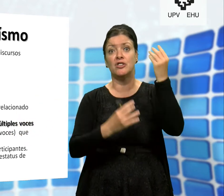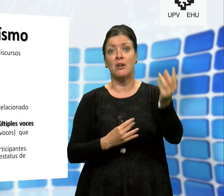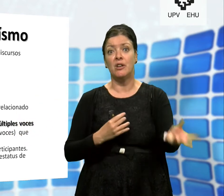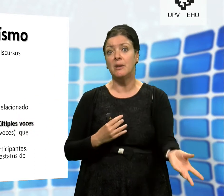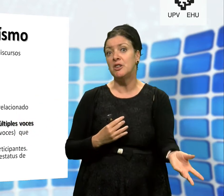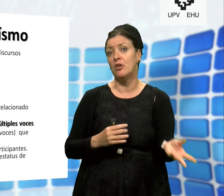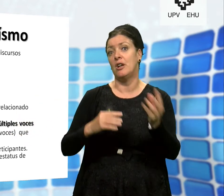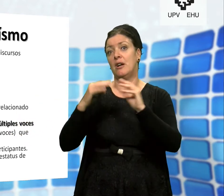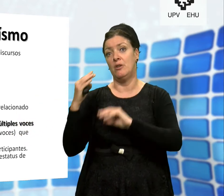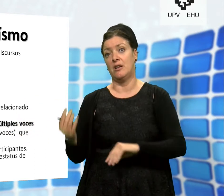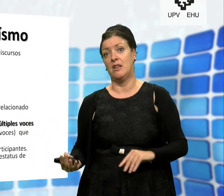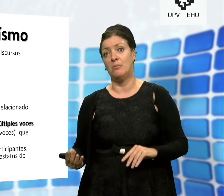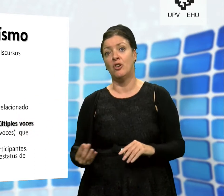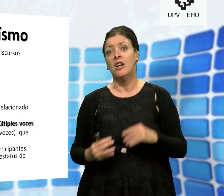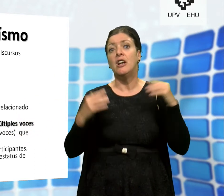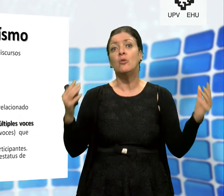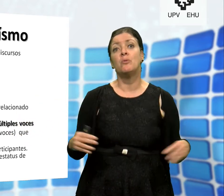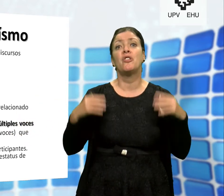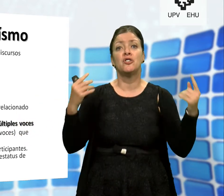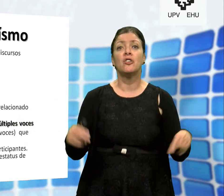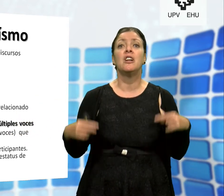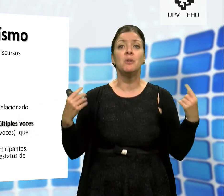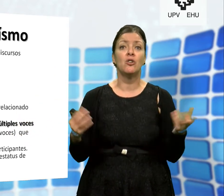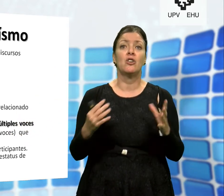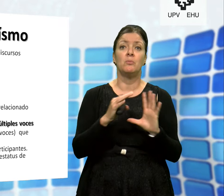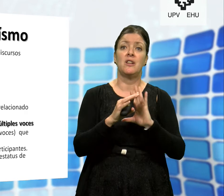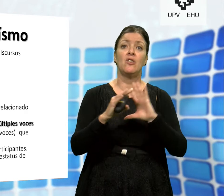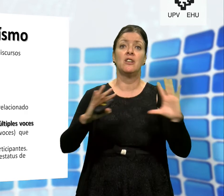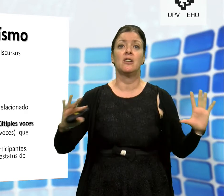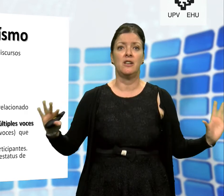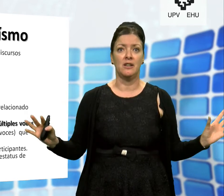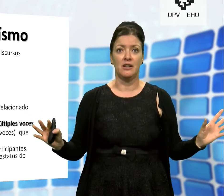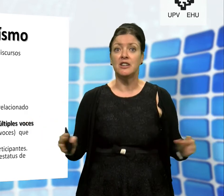ahora en emisor, ahora en receptor, en un proceso dinámico de conversación eternizante.